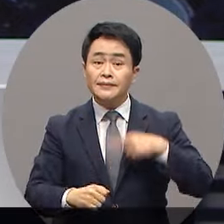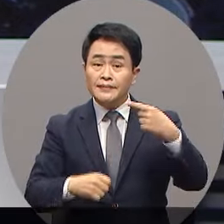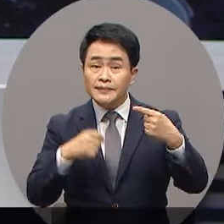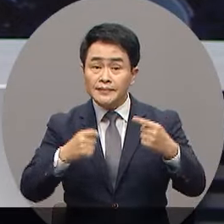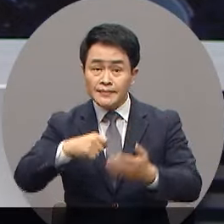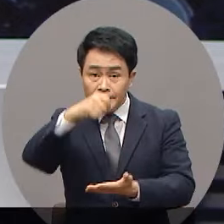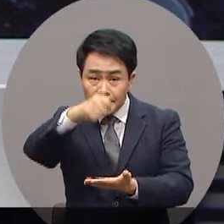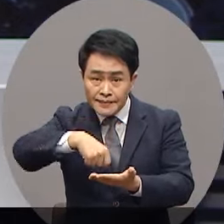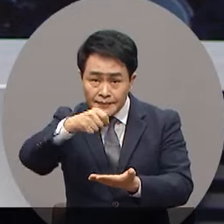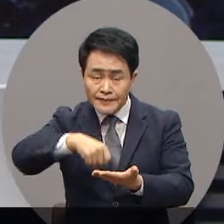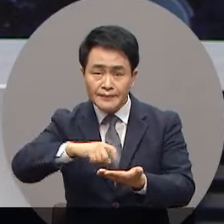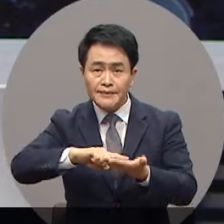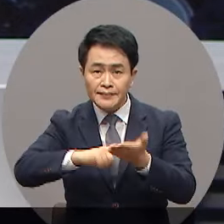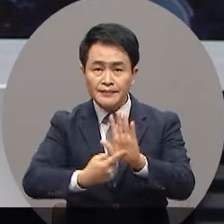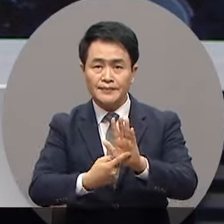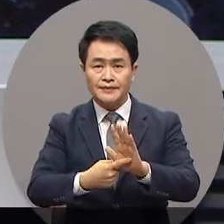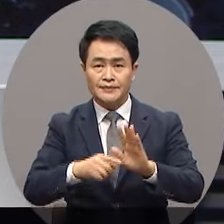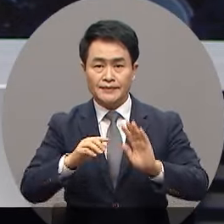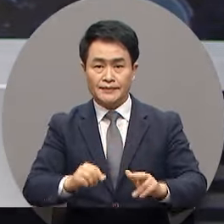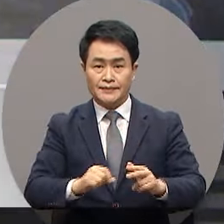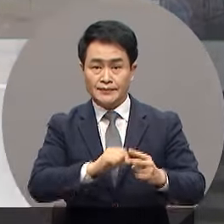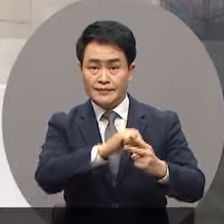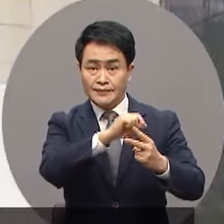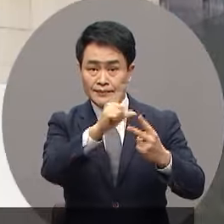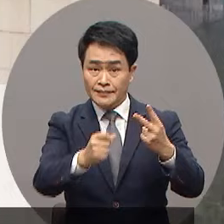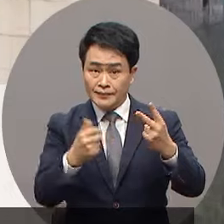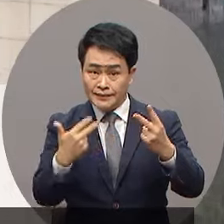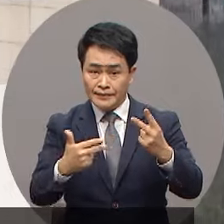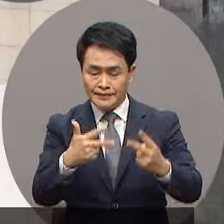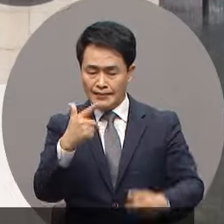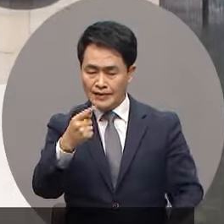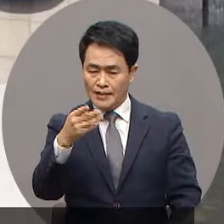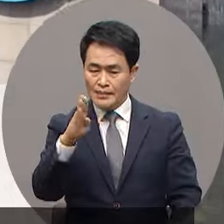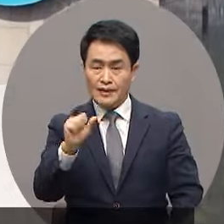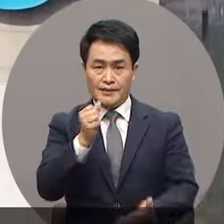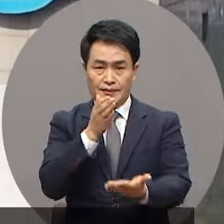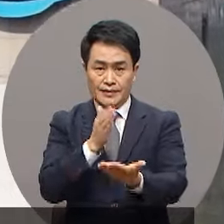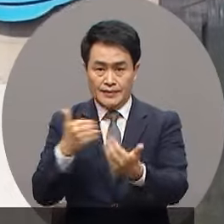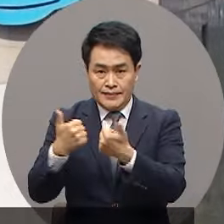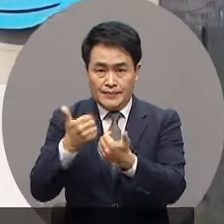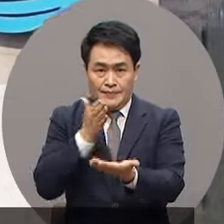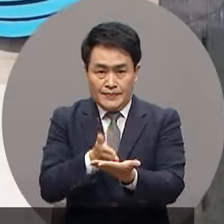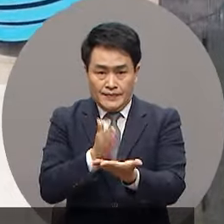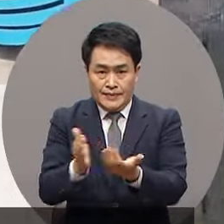(앵커) 윤석열 대통령이 신년 기자회견 대신 오는 7일 KBS와 대담을 통해 대국민